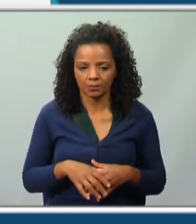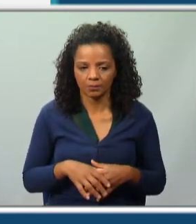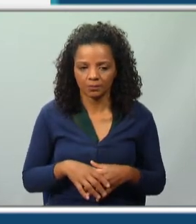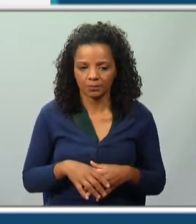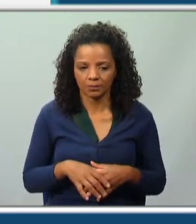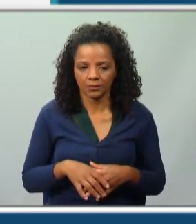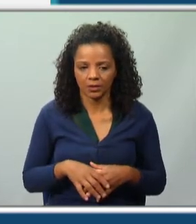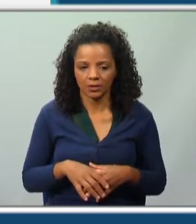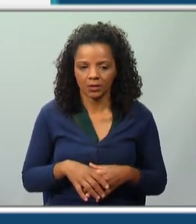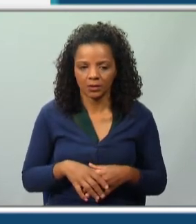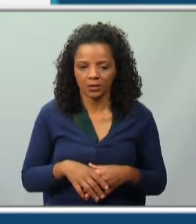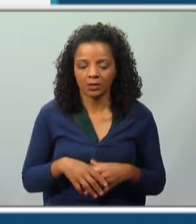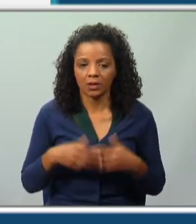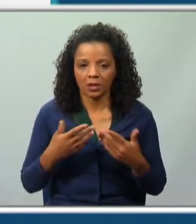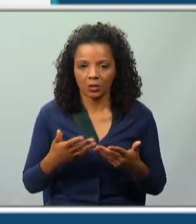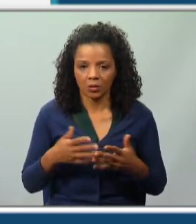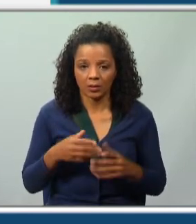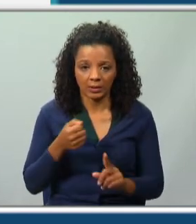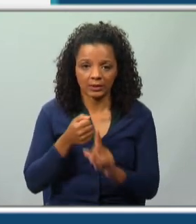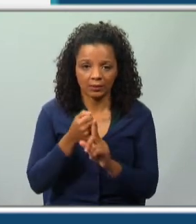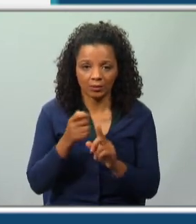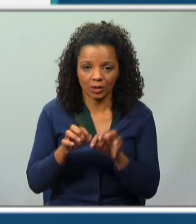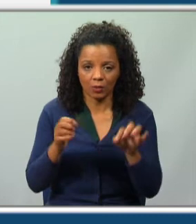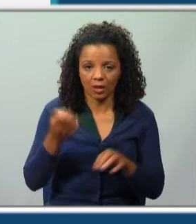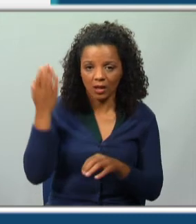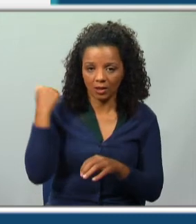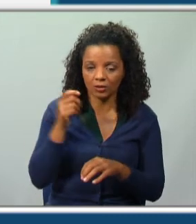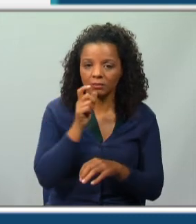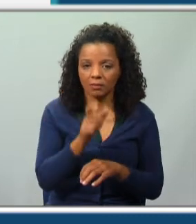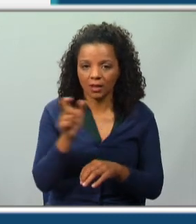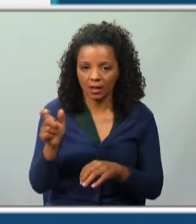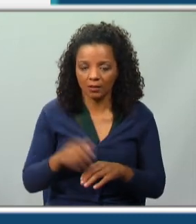a e agora novamente o desafio que te lancei a pouco nas palavras homonimas 現在又是你的挑戰我在同音詞中發起了一點